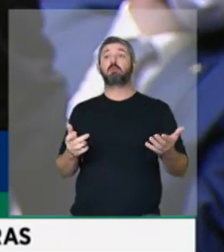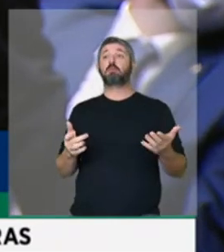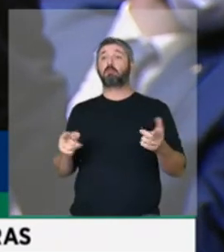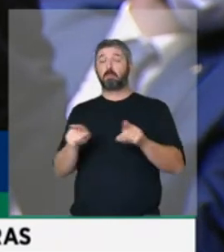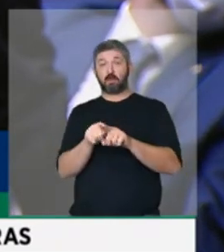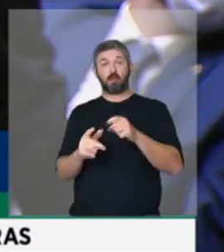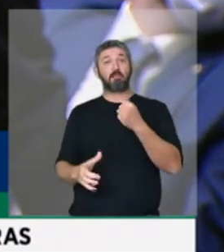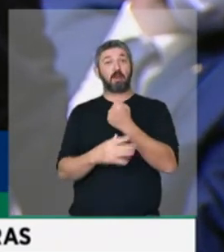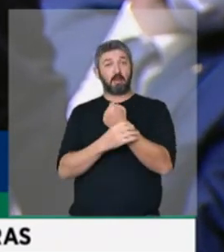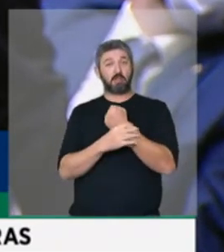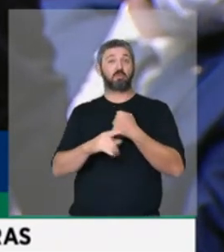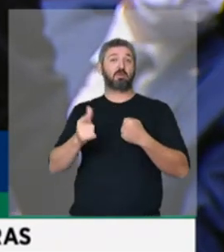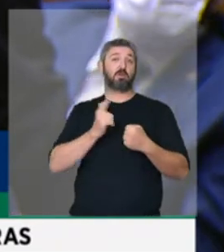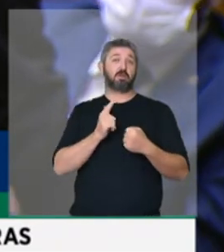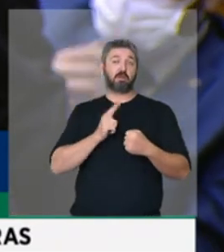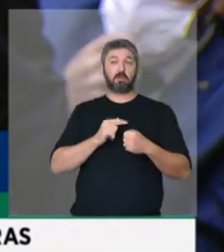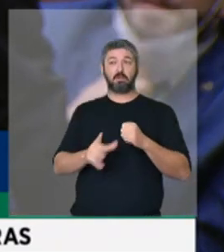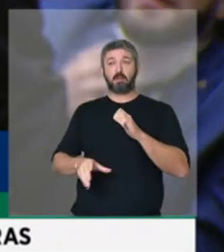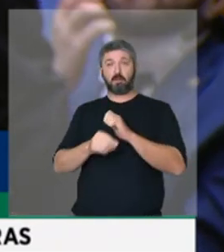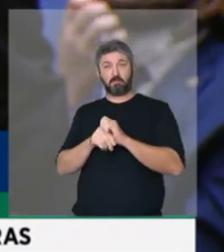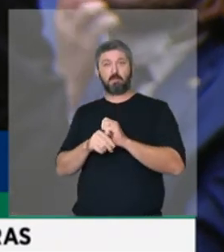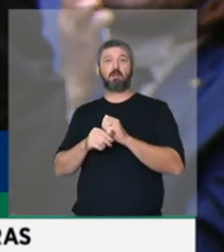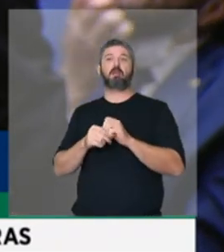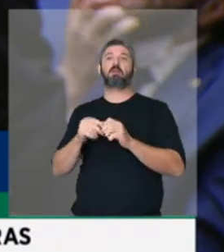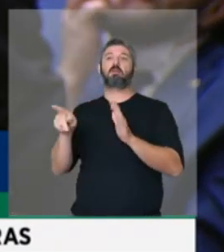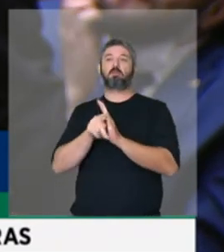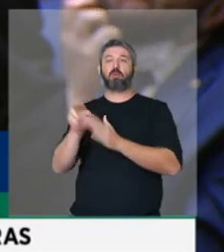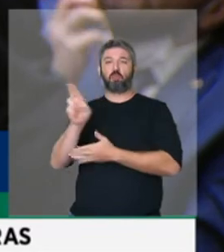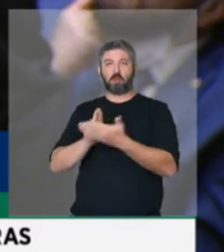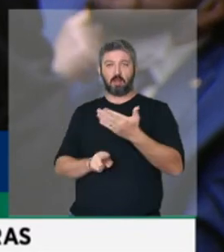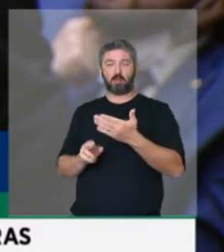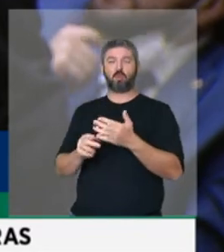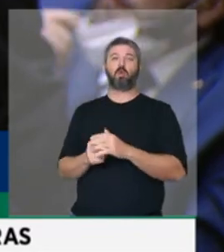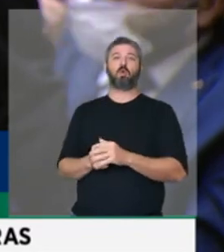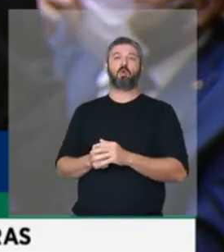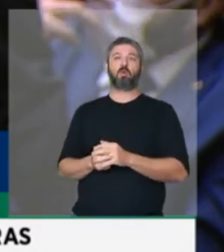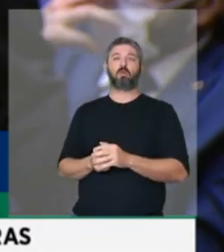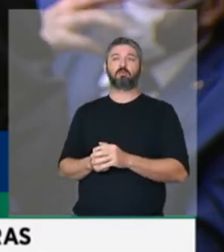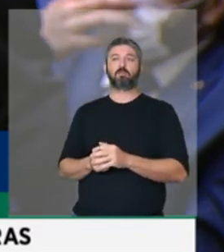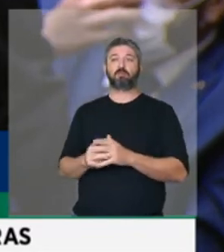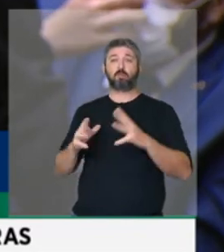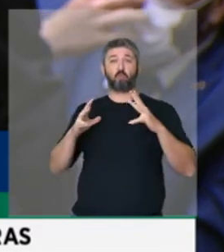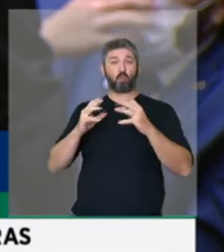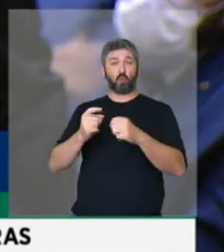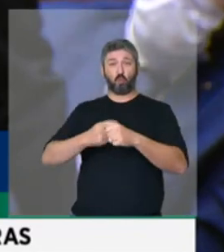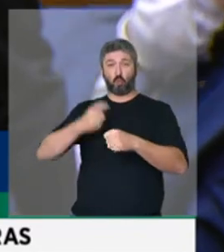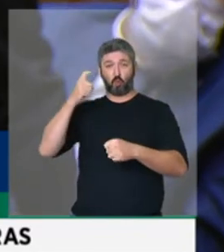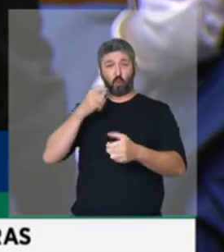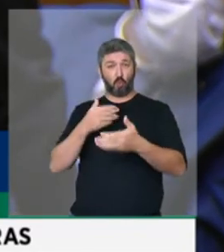OPORTUNIDADE DA ELETROBRAS ATRAVÀS DO GOLDEN SHARE TER PODER DE VETO A INICIATIVAS QUE AQUI FORAM FALADAS QUE